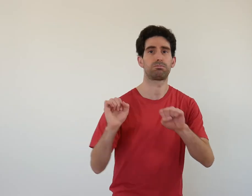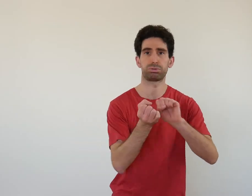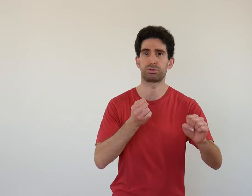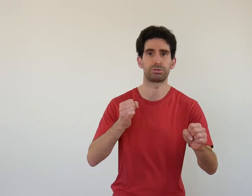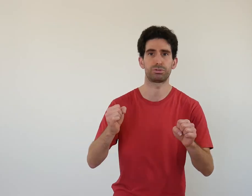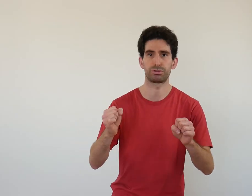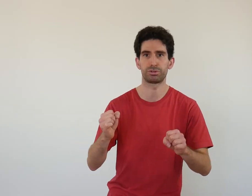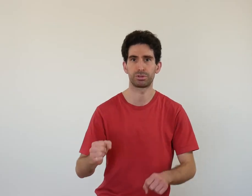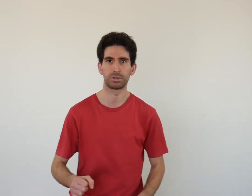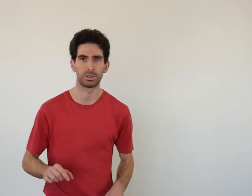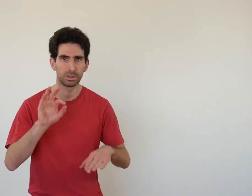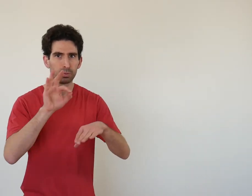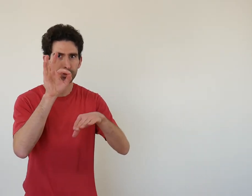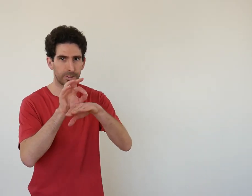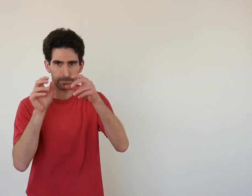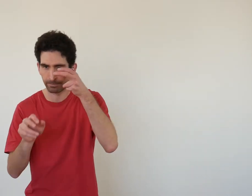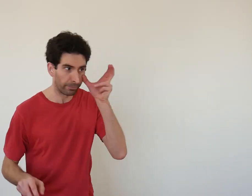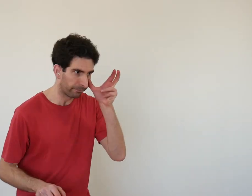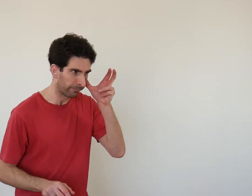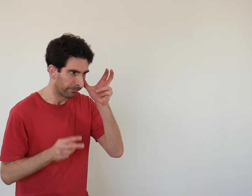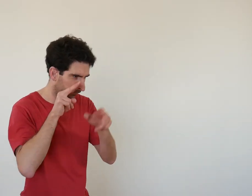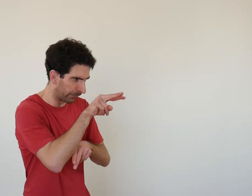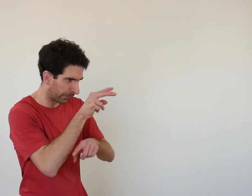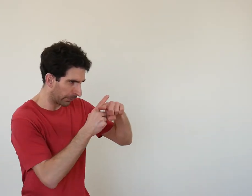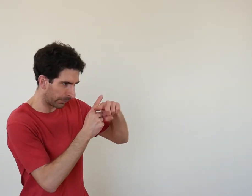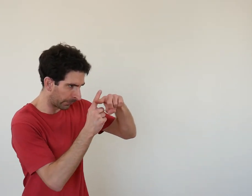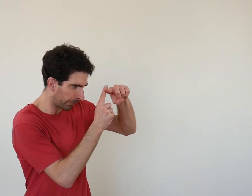Le mouvement attire la vue des moustiques.